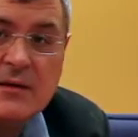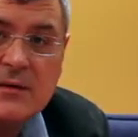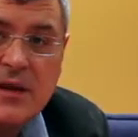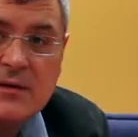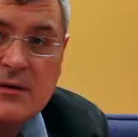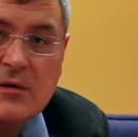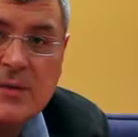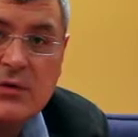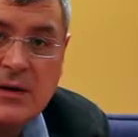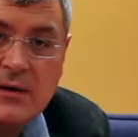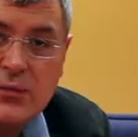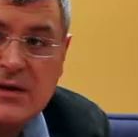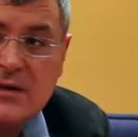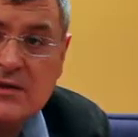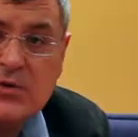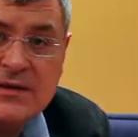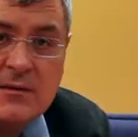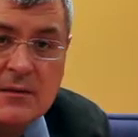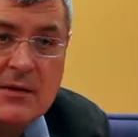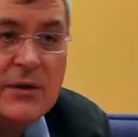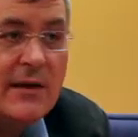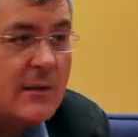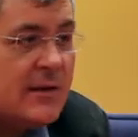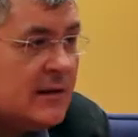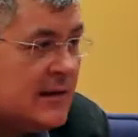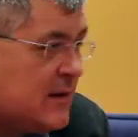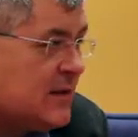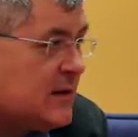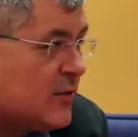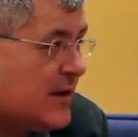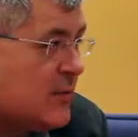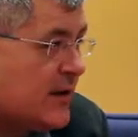en que este conocimiento quede y pueda ser luego reutilizable por la comunidad.